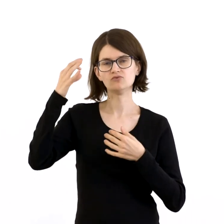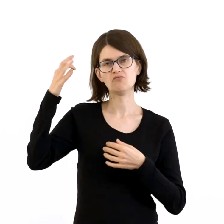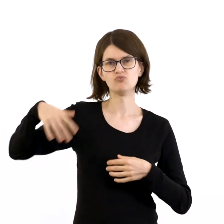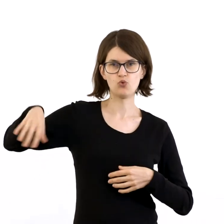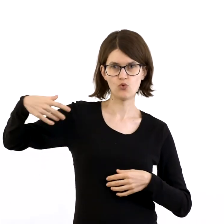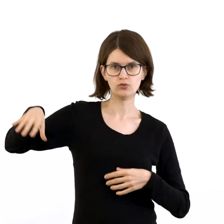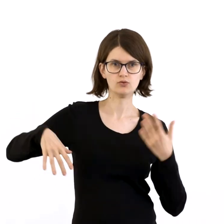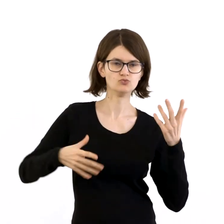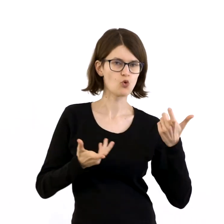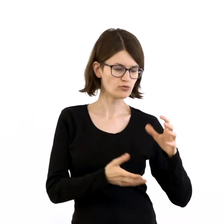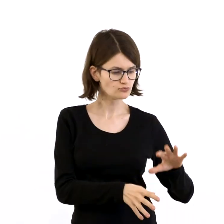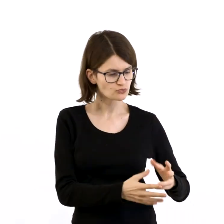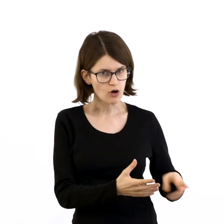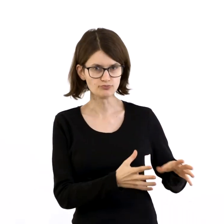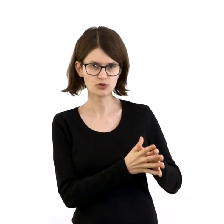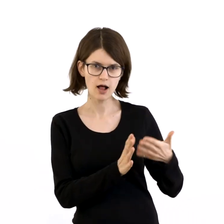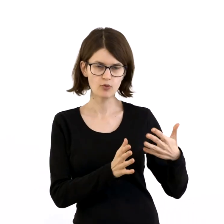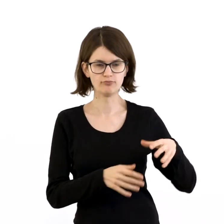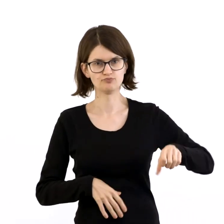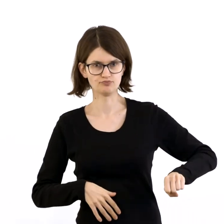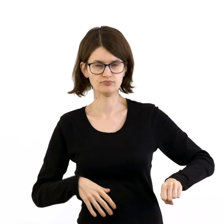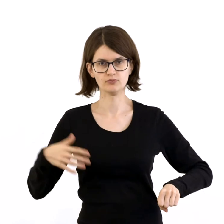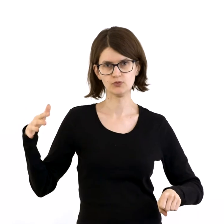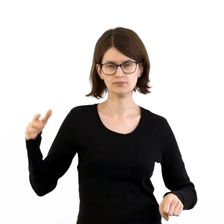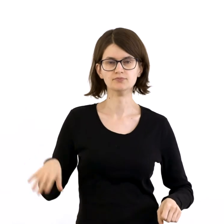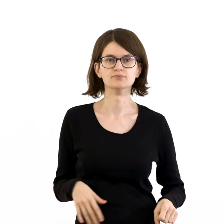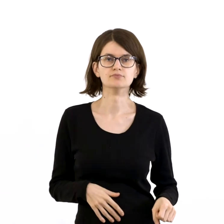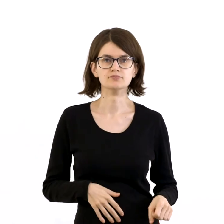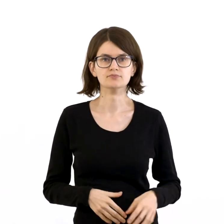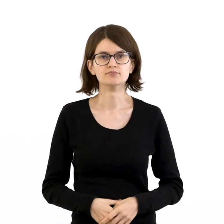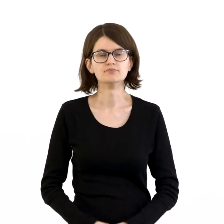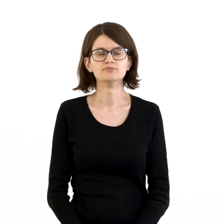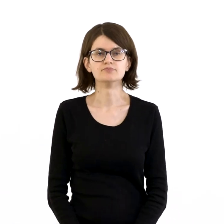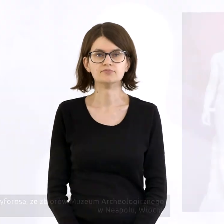Jedna z rąk zwykle jest opuszczona, a w drugiej ręce znajduje się jakiś przedmiot.